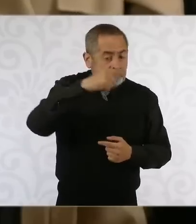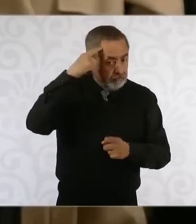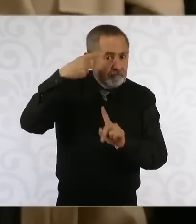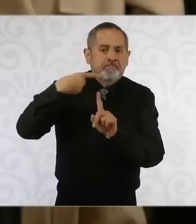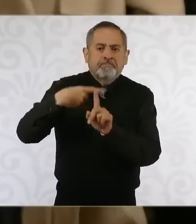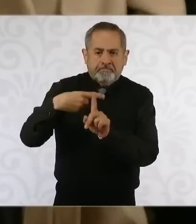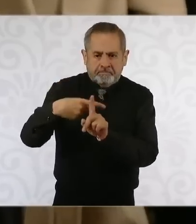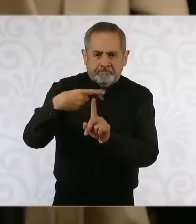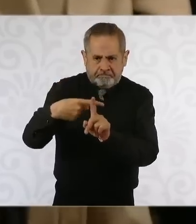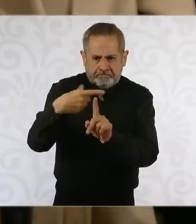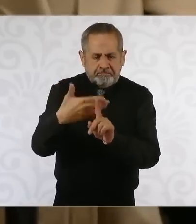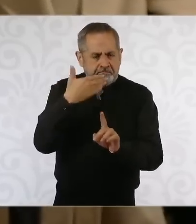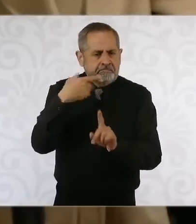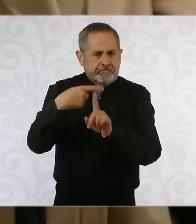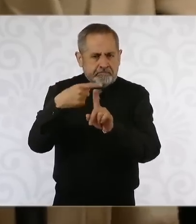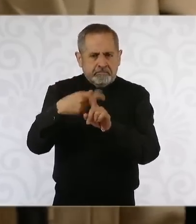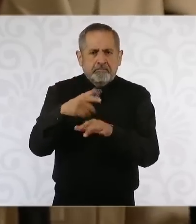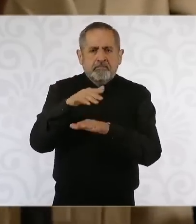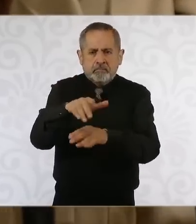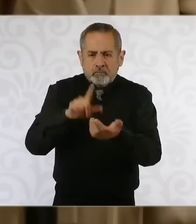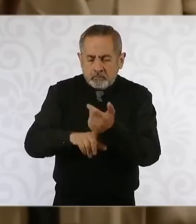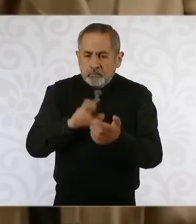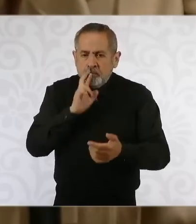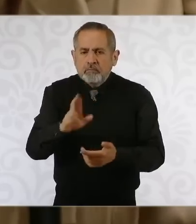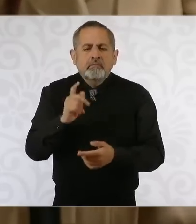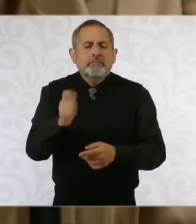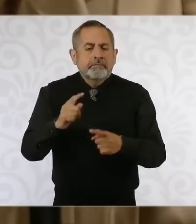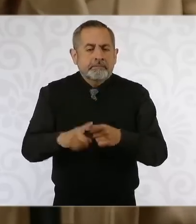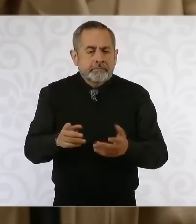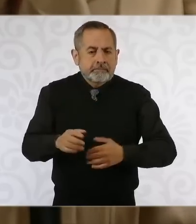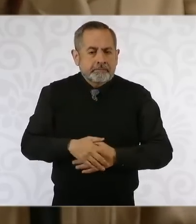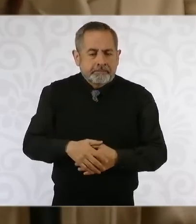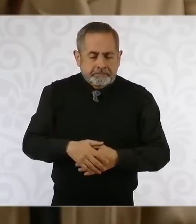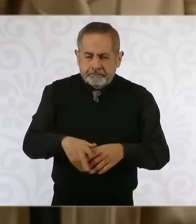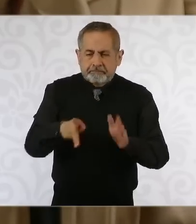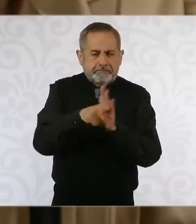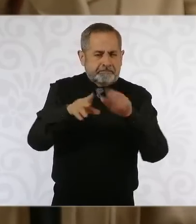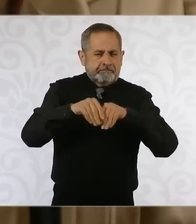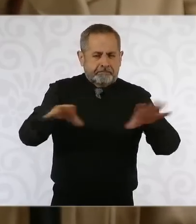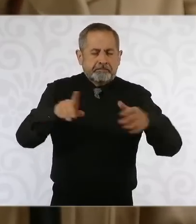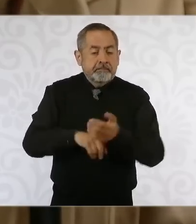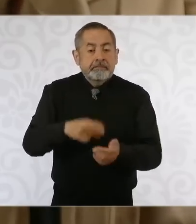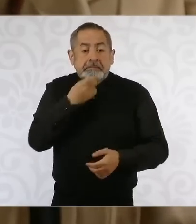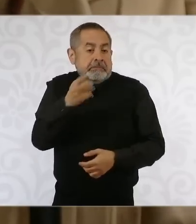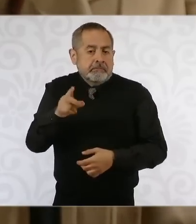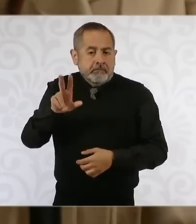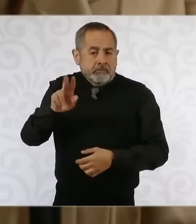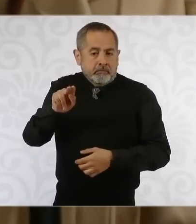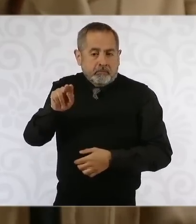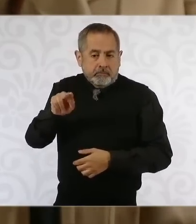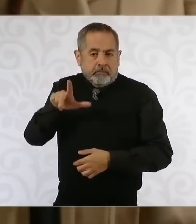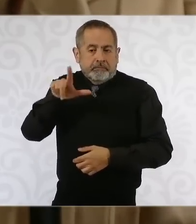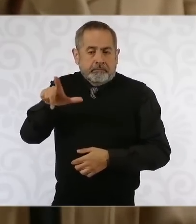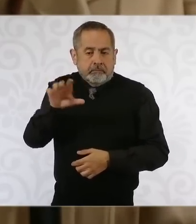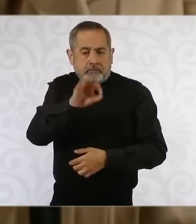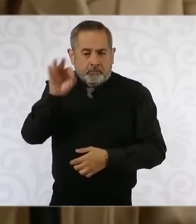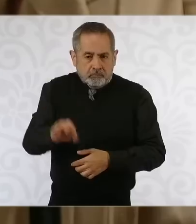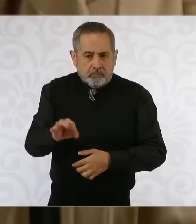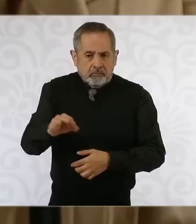Eh de acuerdo a estos resultados eh de un medio nacional donde 87 por espera que sea bueno o muy